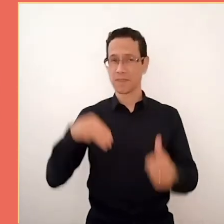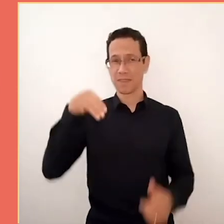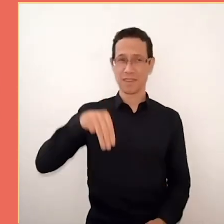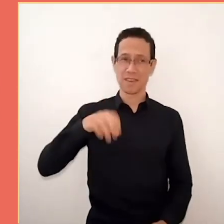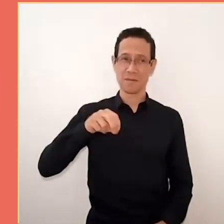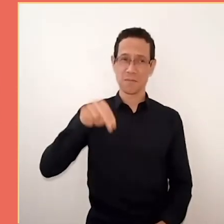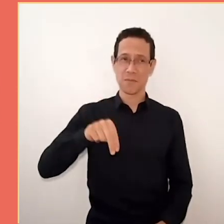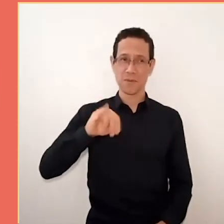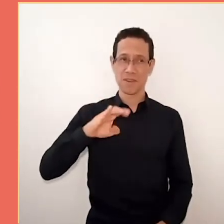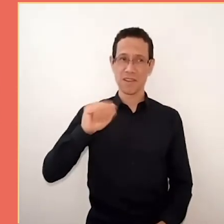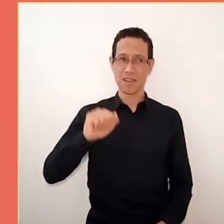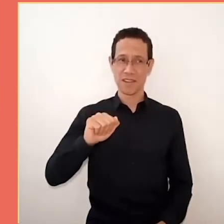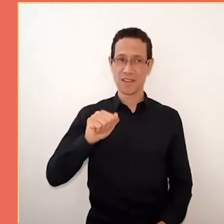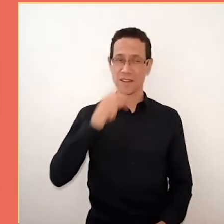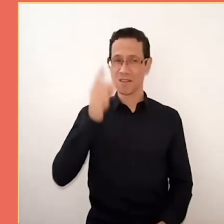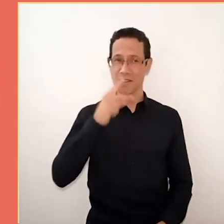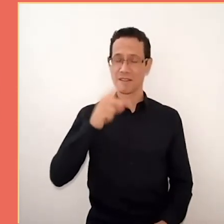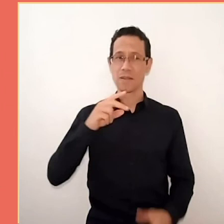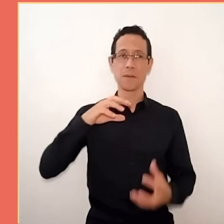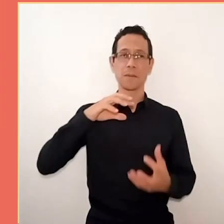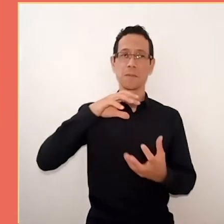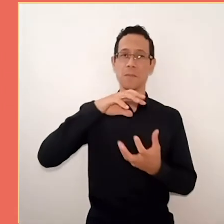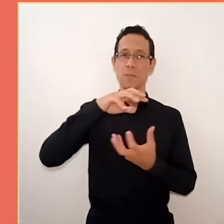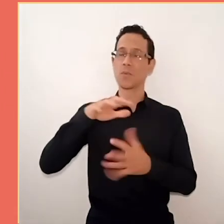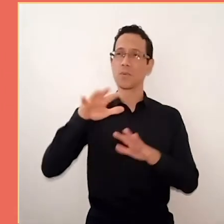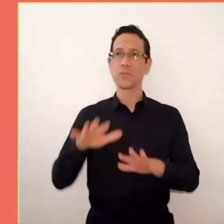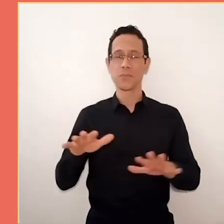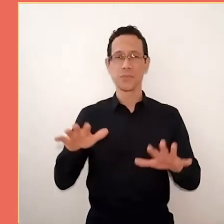de leitura de mundo, que precede a leitura da palavra,